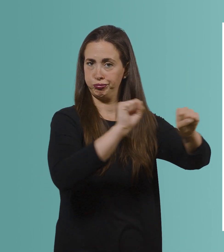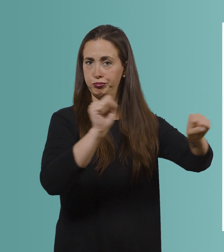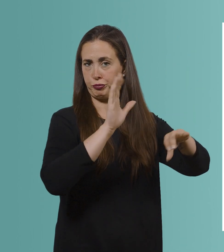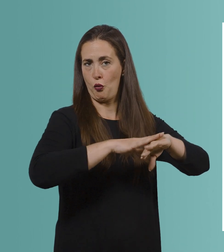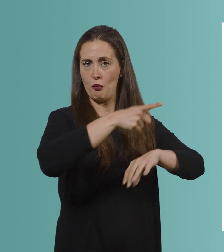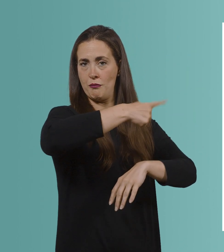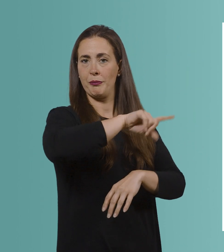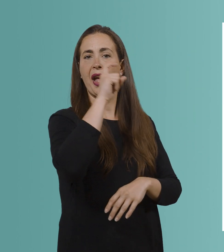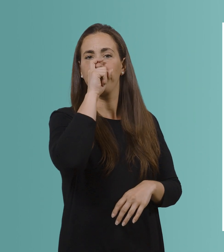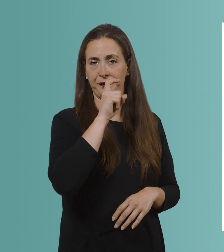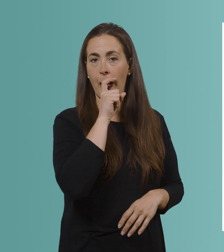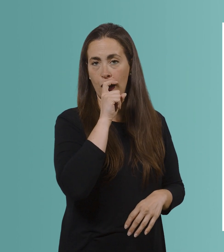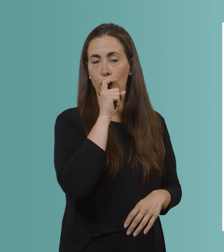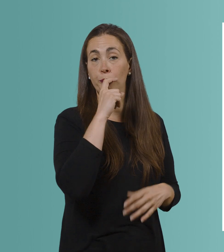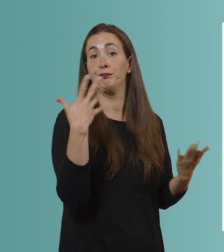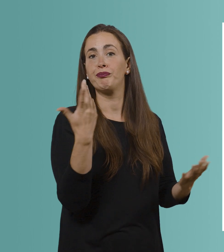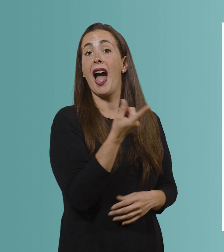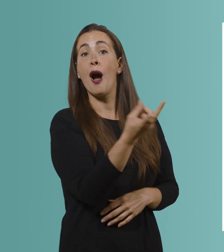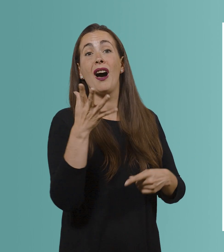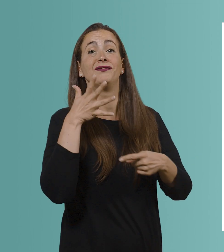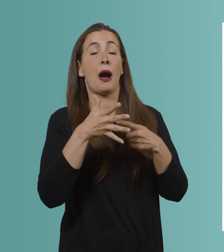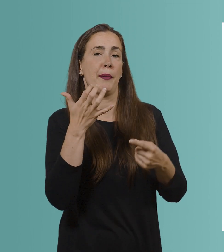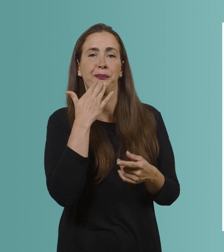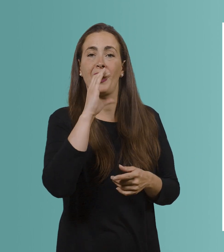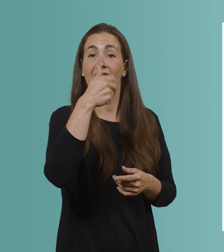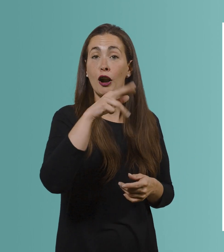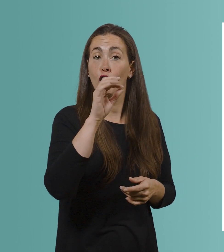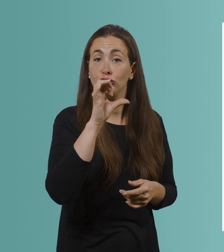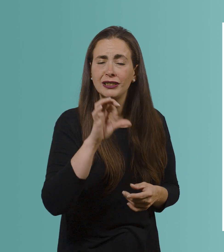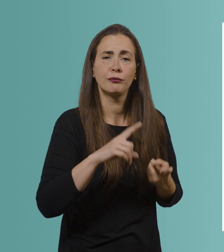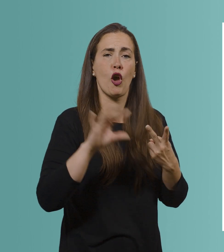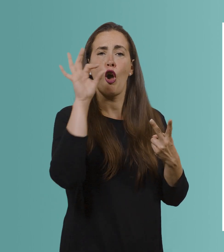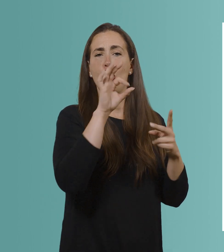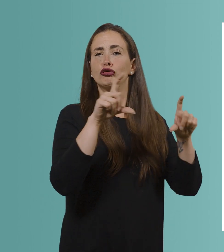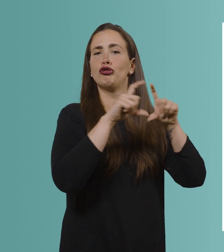dels aliats franquistes, algunes d’elles, com ara Can Rosés, la Sociedad General